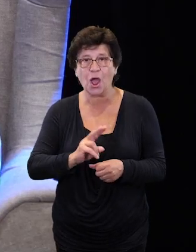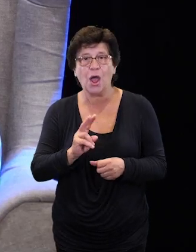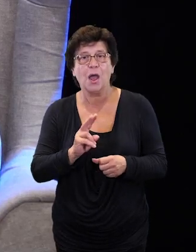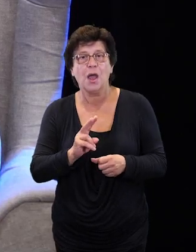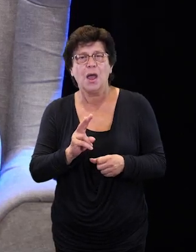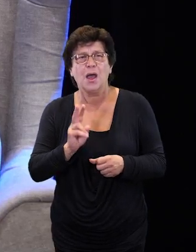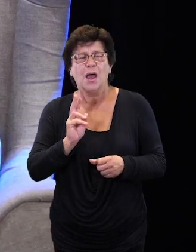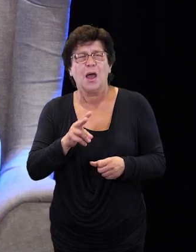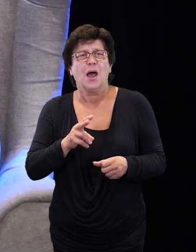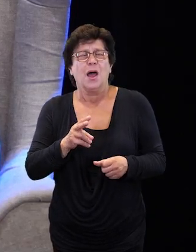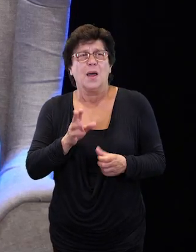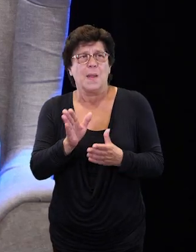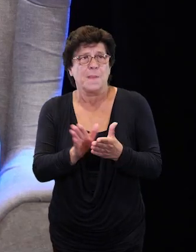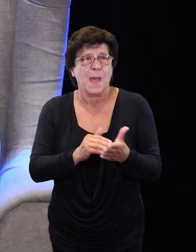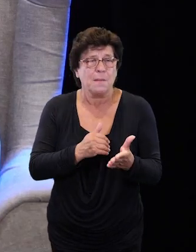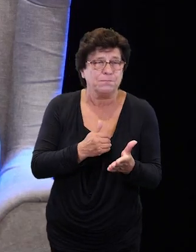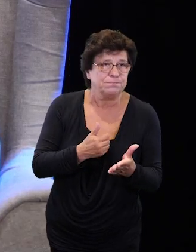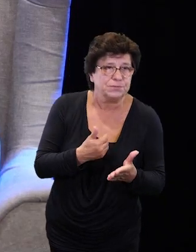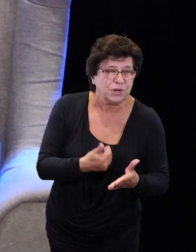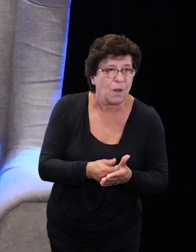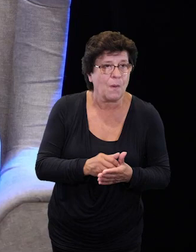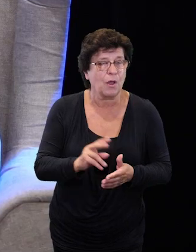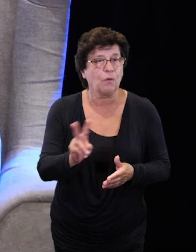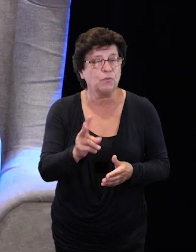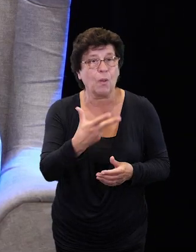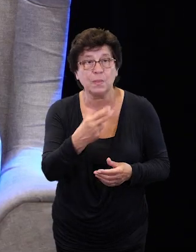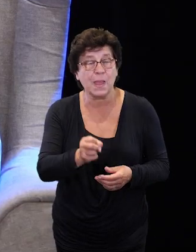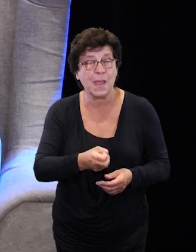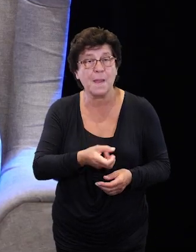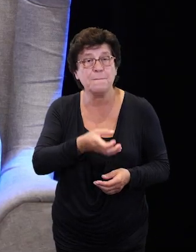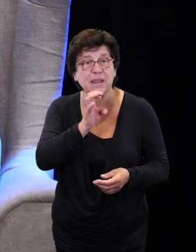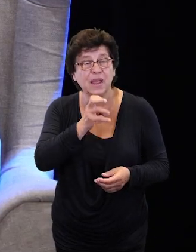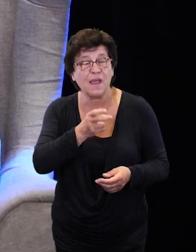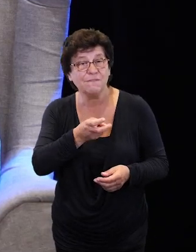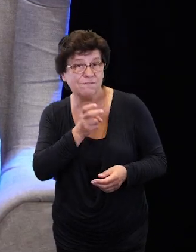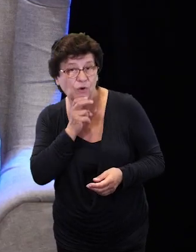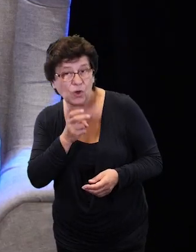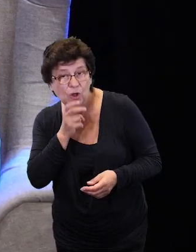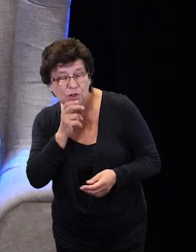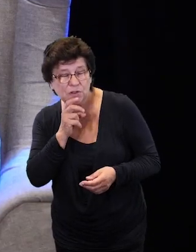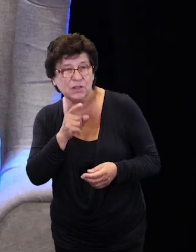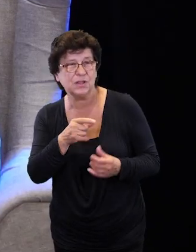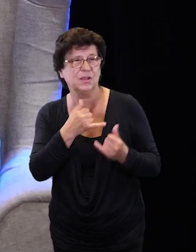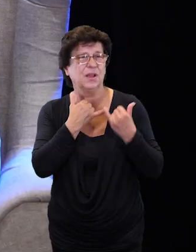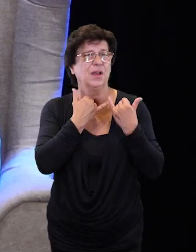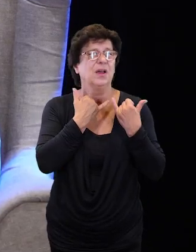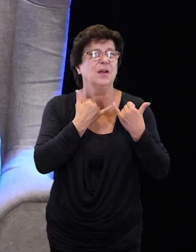A to mieli wędrujące bóle brzucha, głowy. Dawali im neurolodzy jakieś mocne leki.